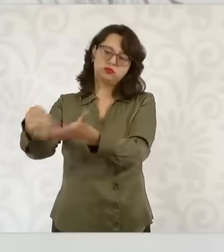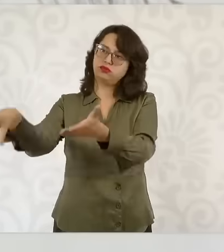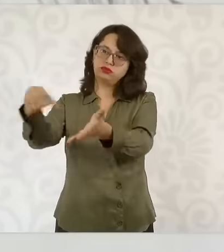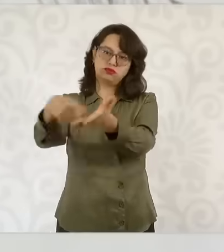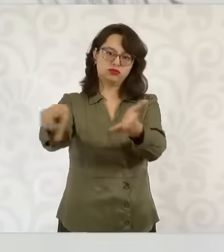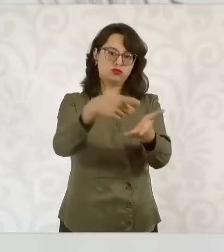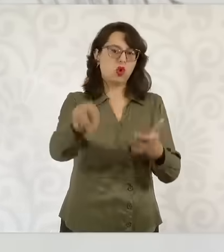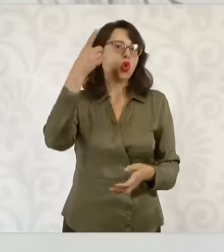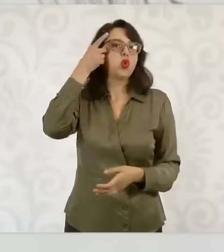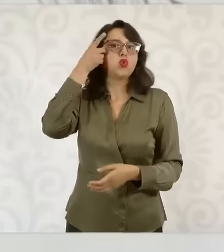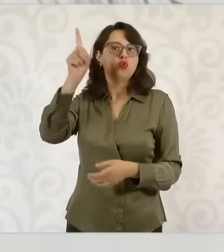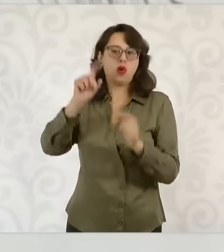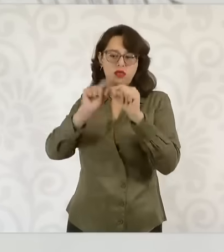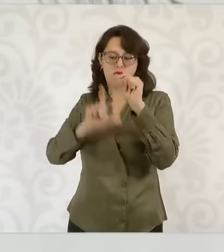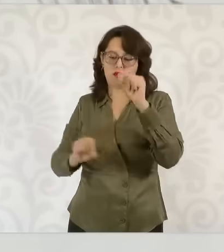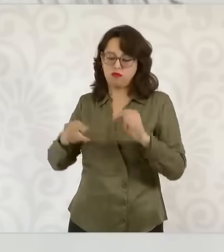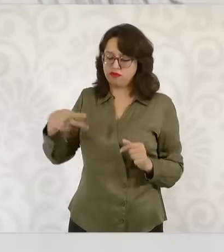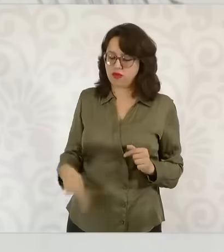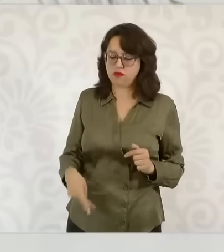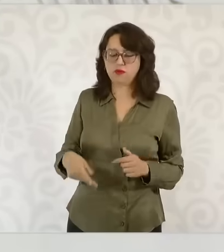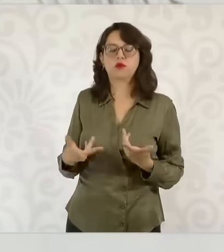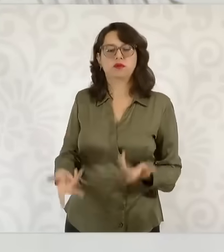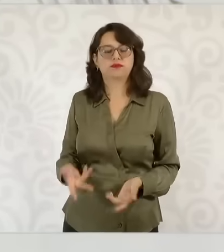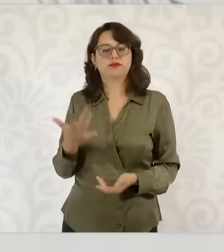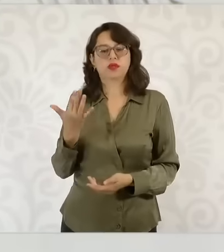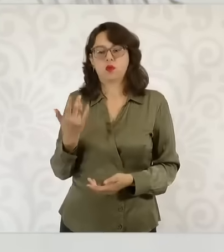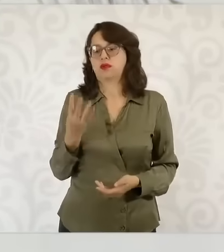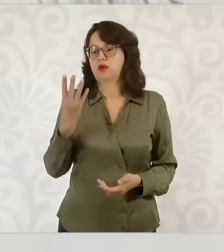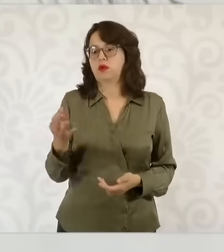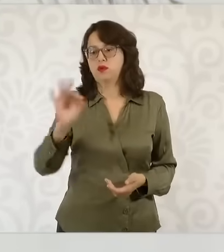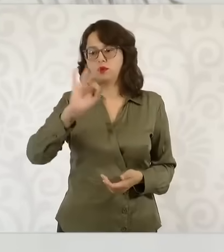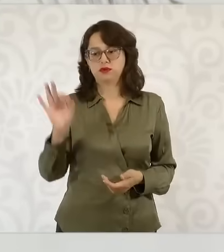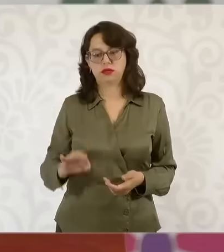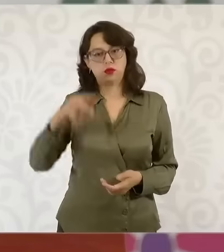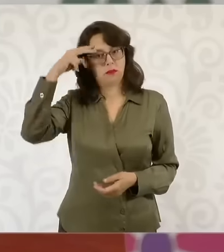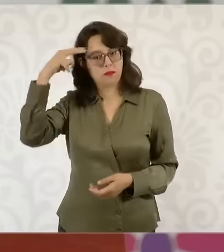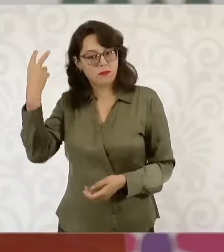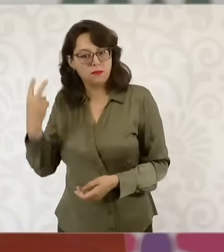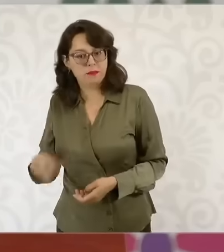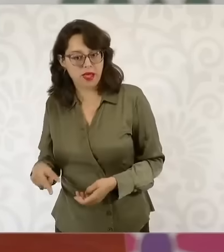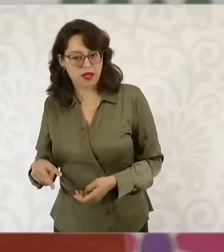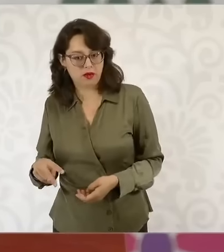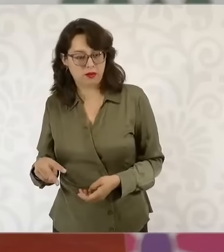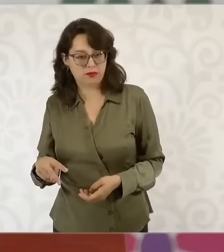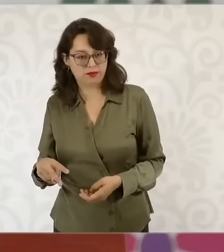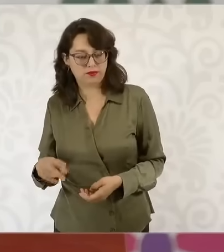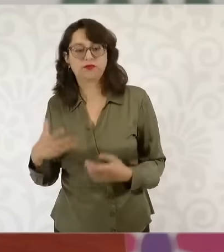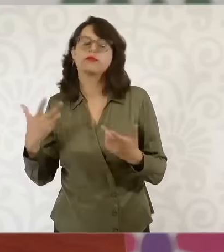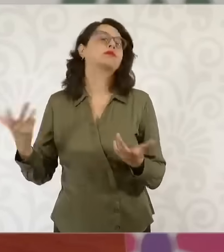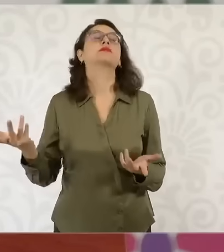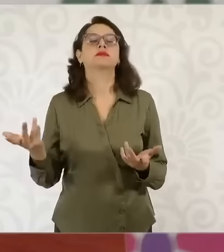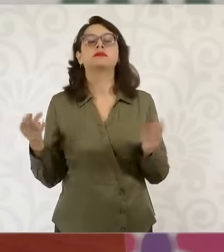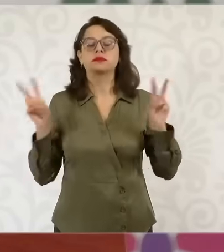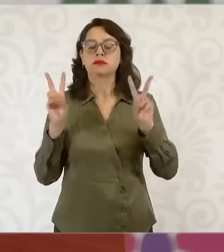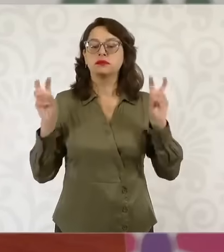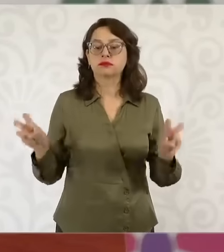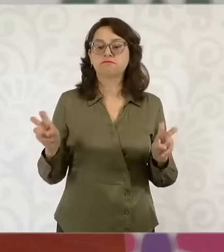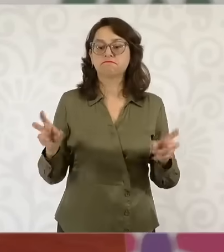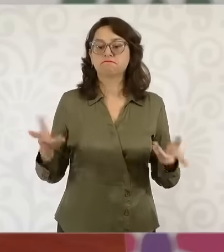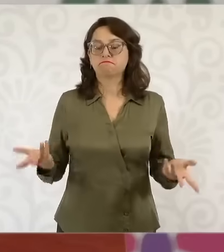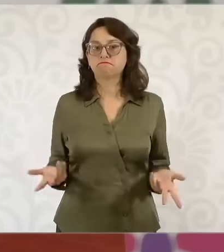que CFE tuviera el 54% de la generación eléctrica. Es un asunto eh solamente de convicción, no es un